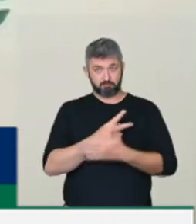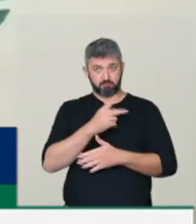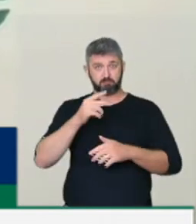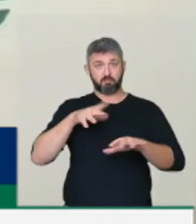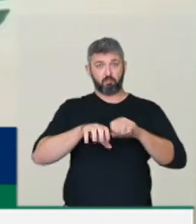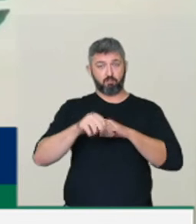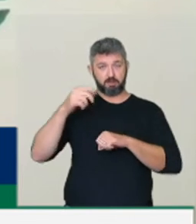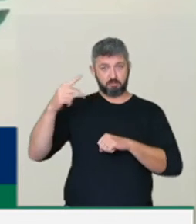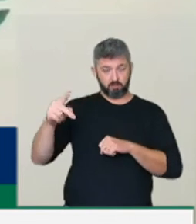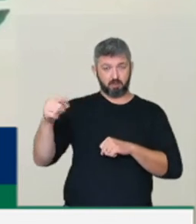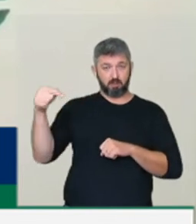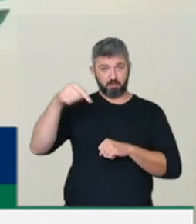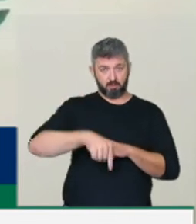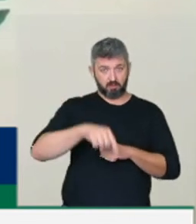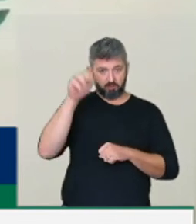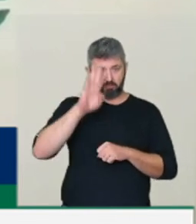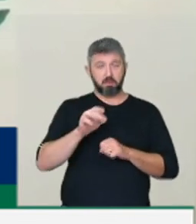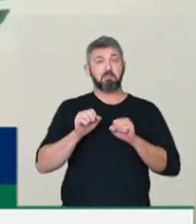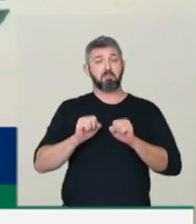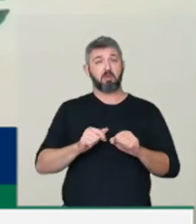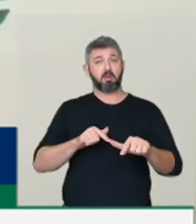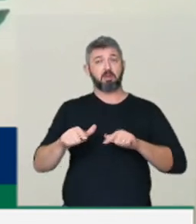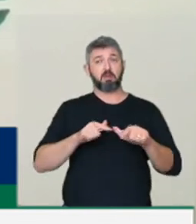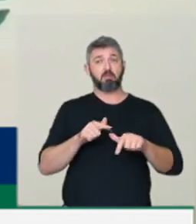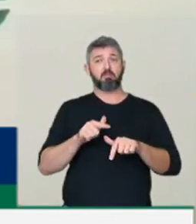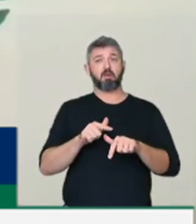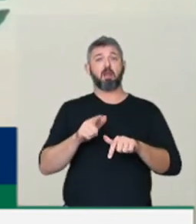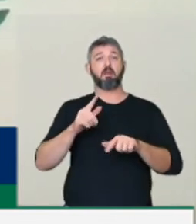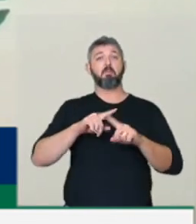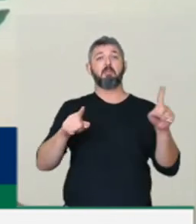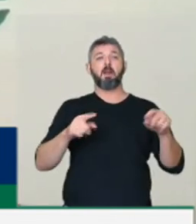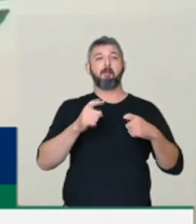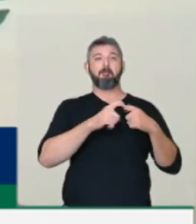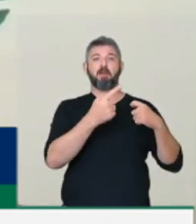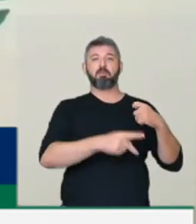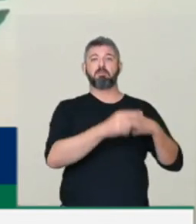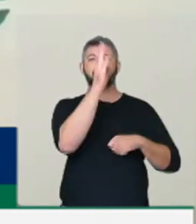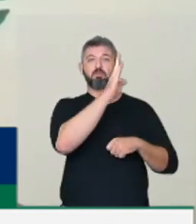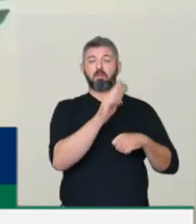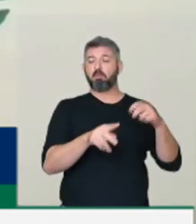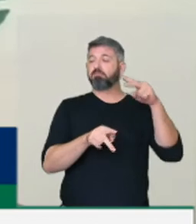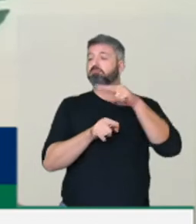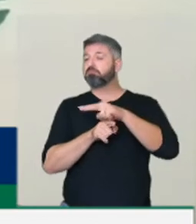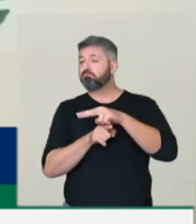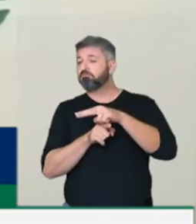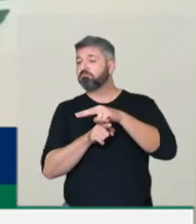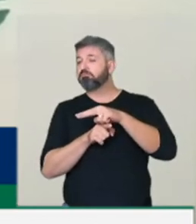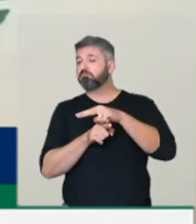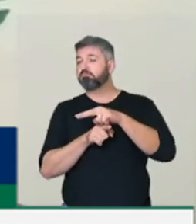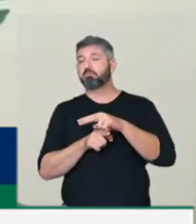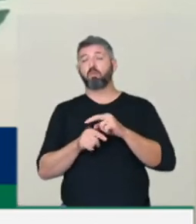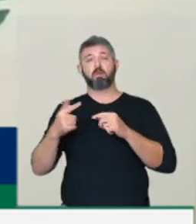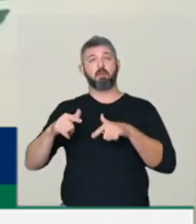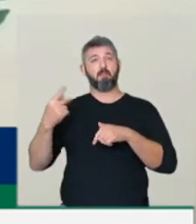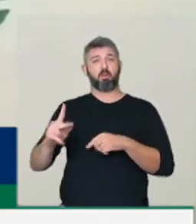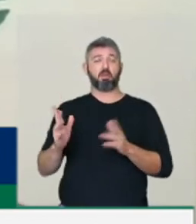POR UMA AVALIAÇÃO DA SUA FORMAÇÃO, ELES POSSAM TRABALHAR SUPERVISIONADOS POR UM PROFISSIONAL MÉDICO FORMADO NO BRASIL. E TAMBÉM